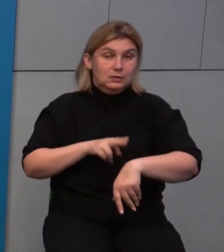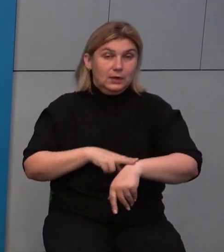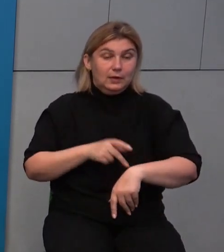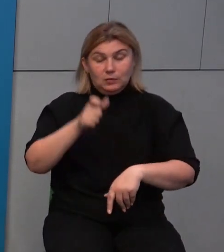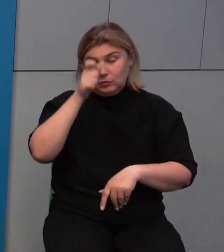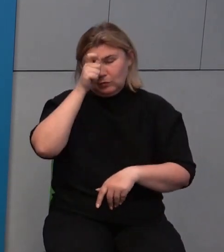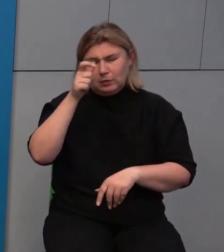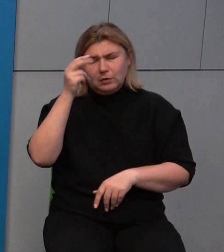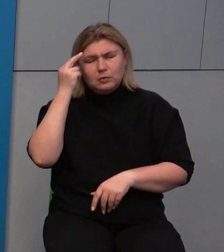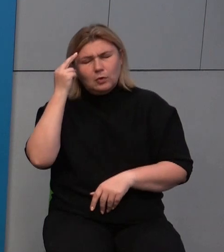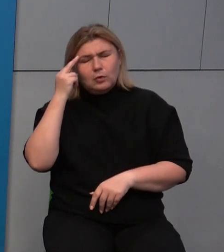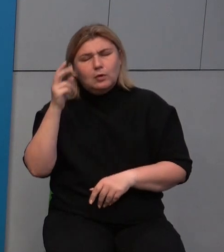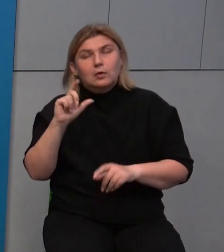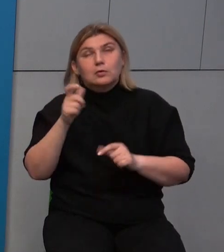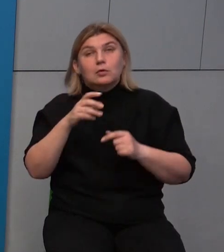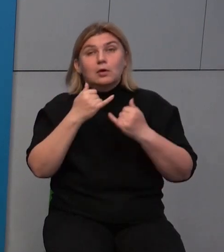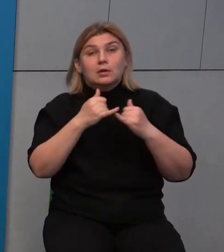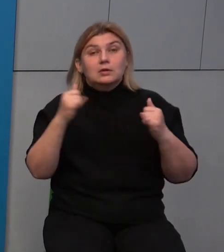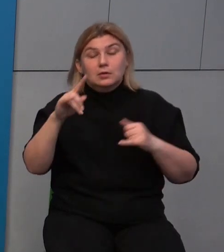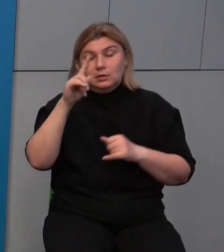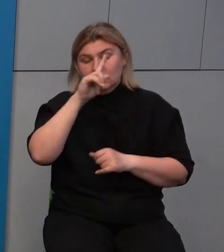co inni ludzie potrafią zrobić innym ludziom.